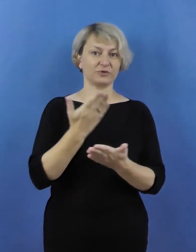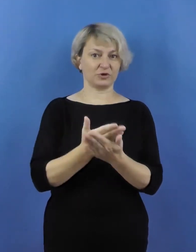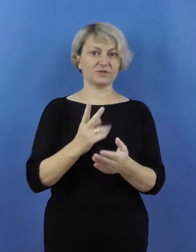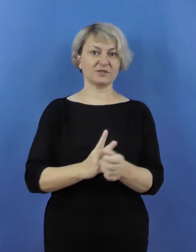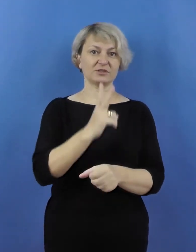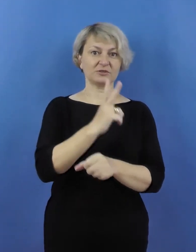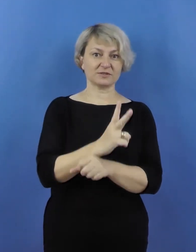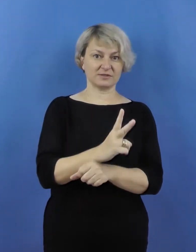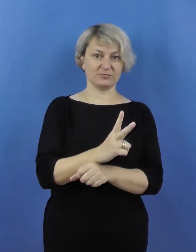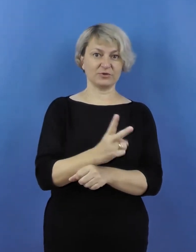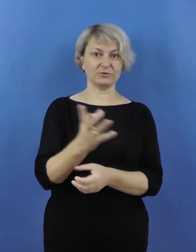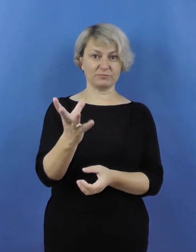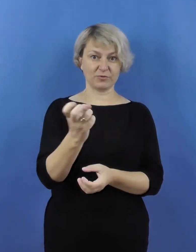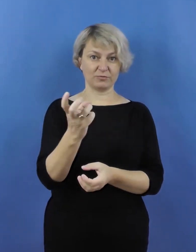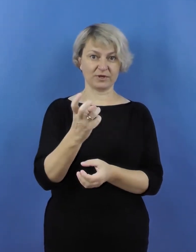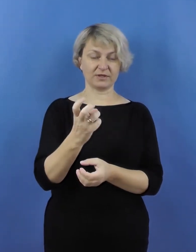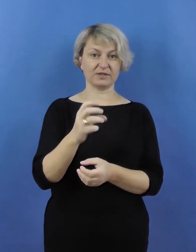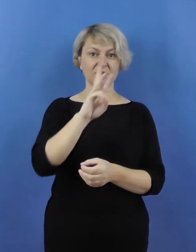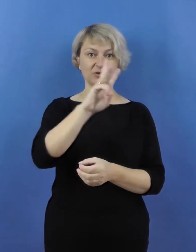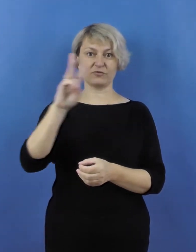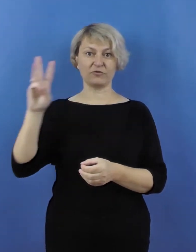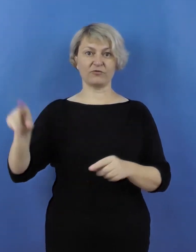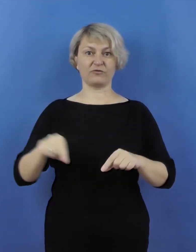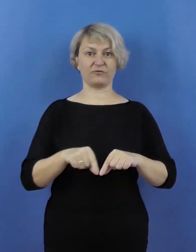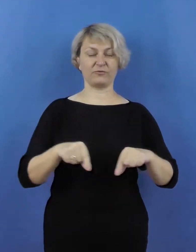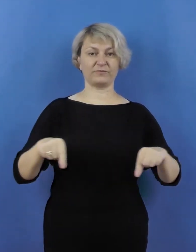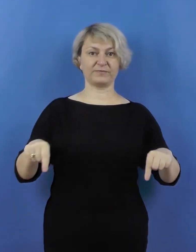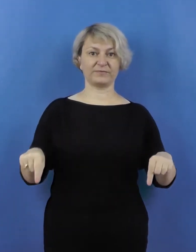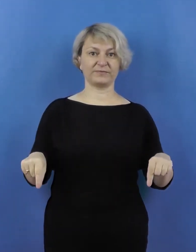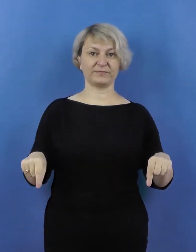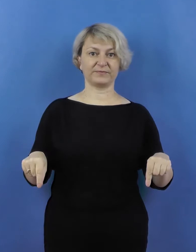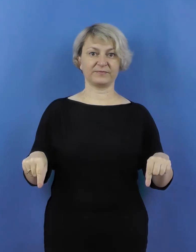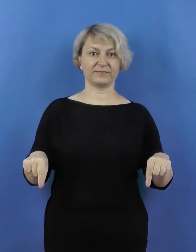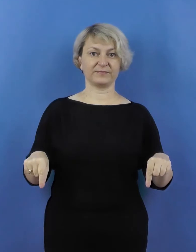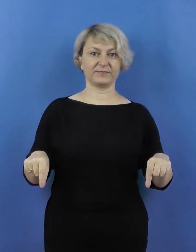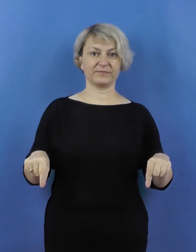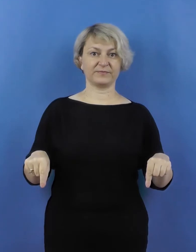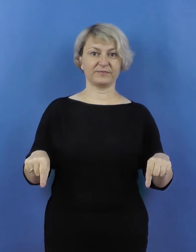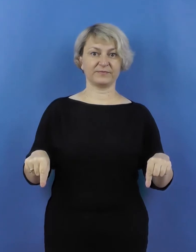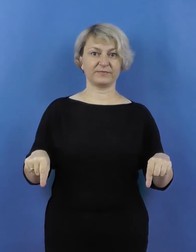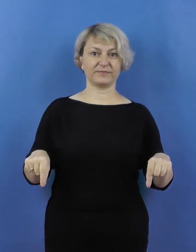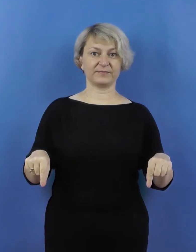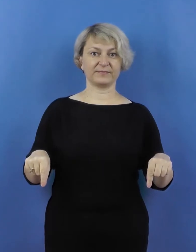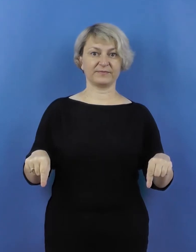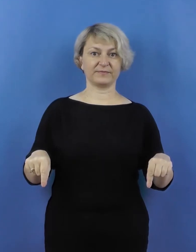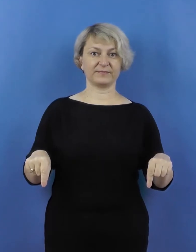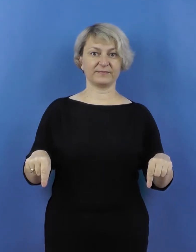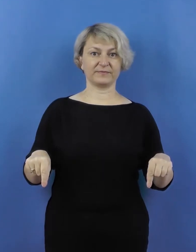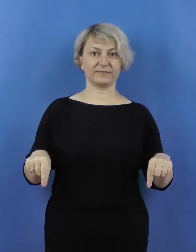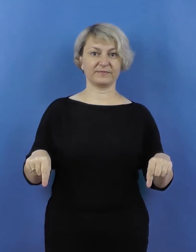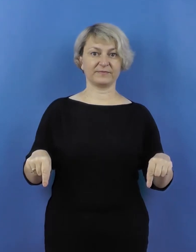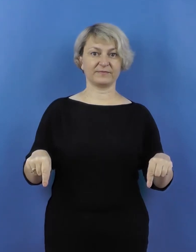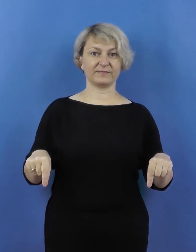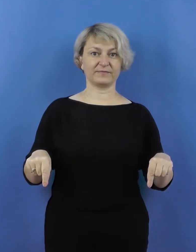na naszej stronie internetowej: www.gov.pl/web/kppsp-krapkowice w zakładce Kontakt